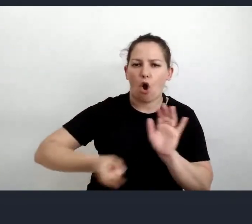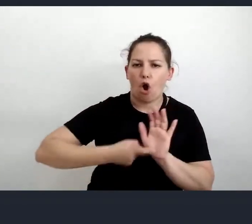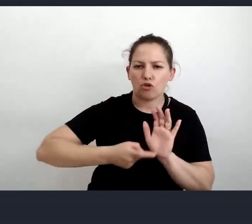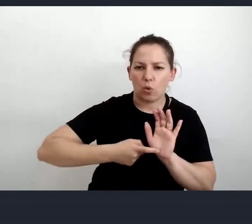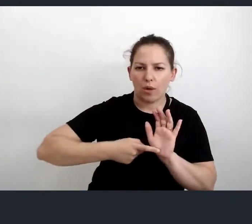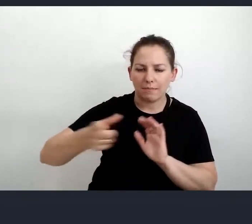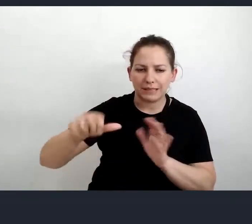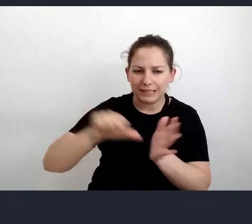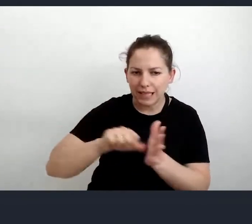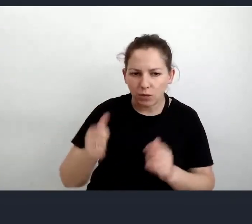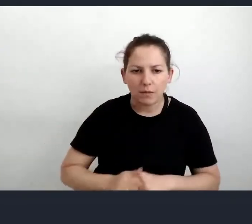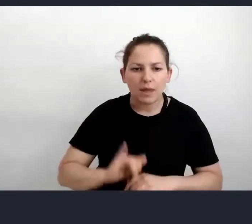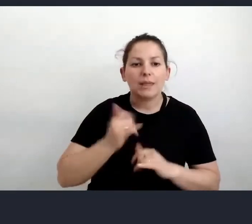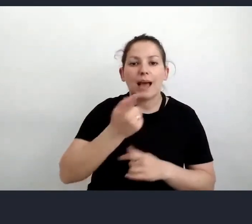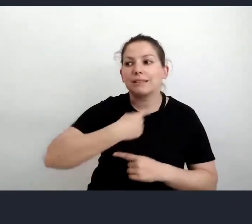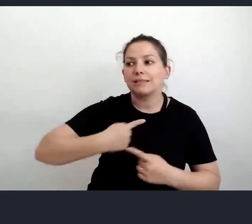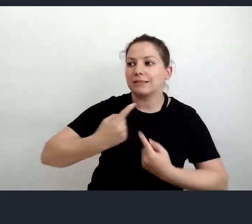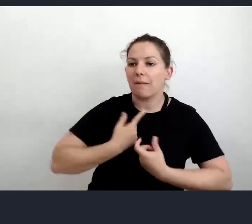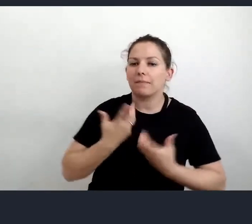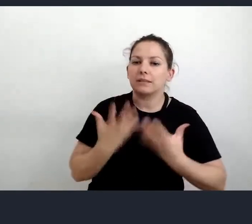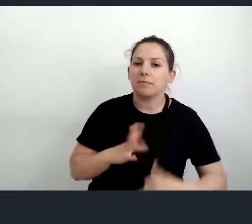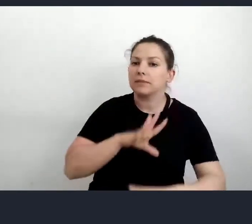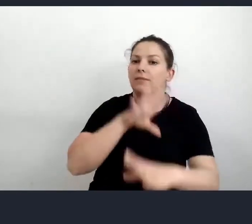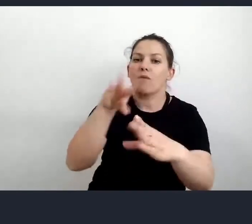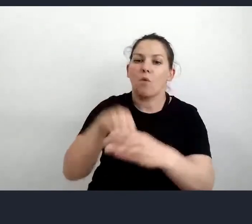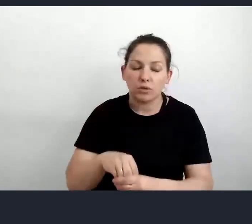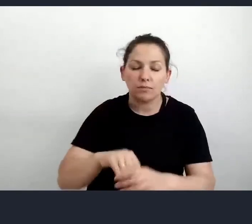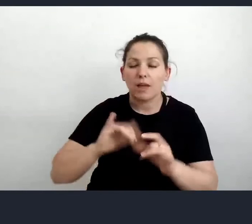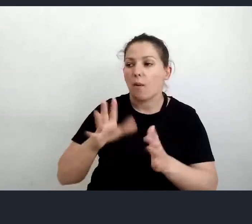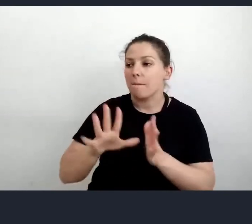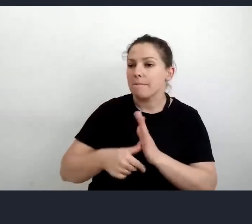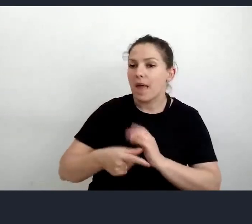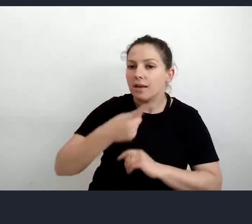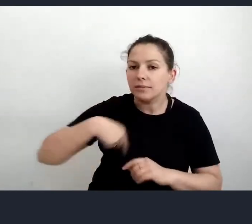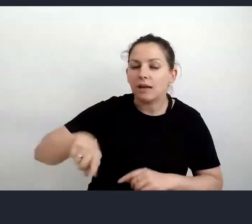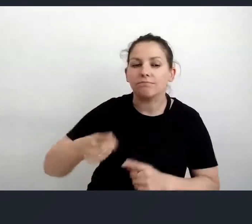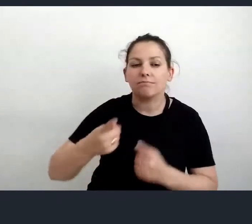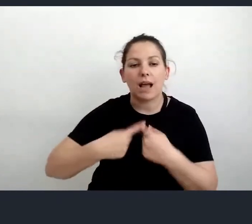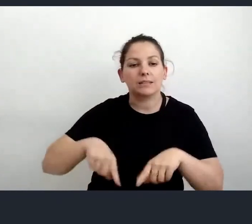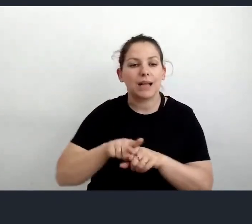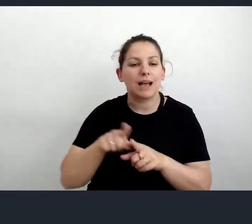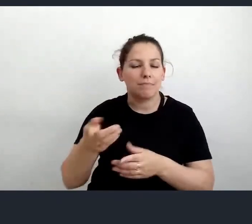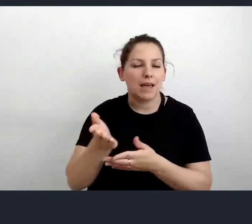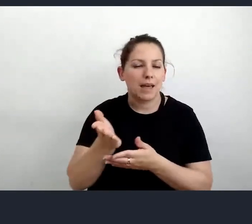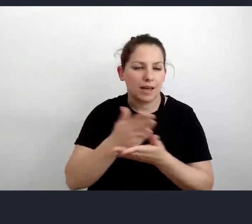w jaki sposób sami chcemy się włączyć jako miasta w realizację Krajowej Polityki Miejskiej.